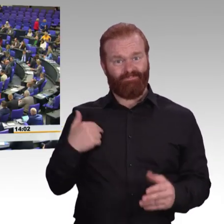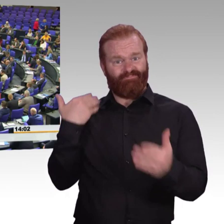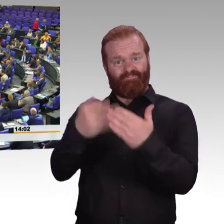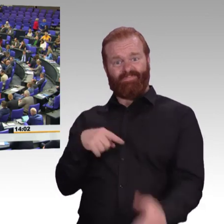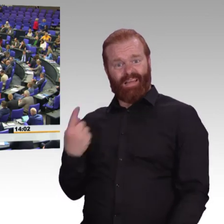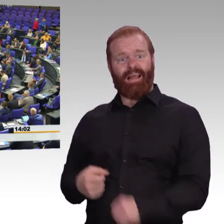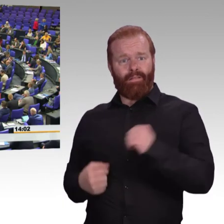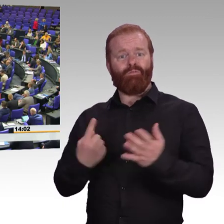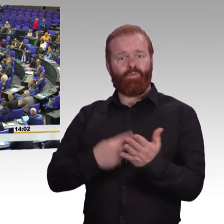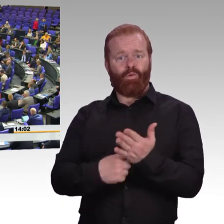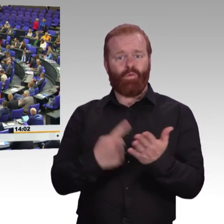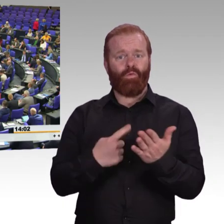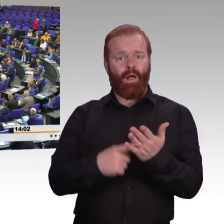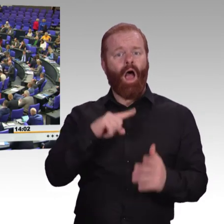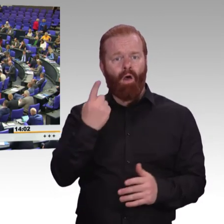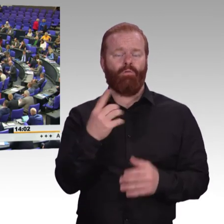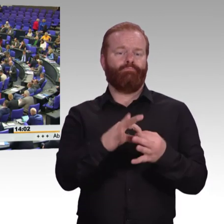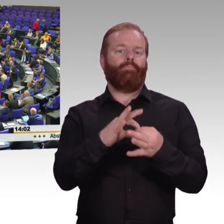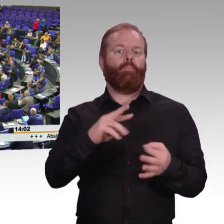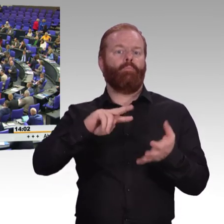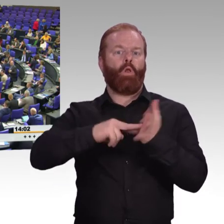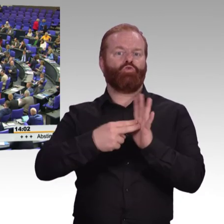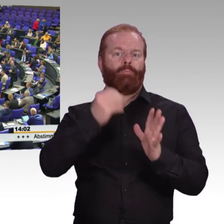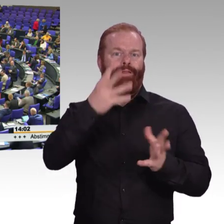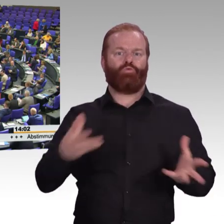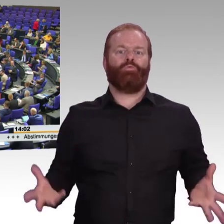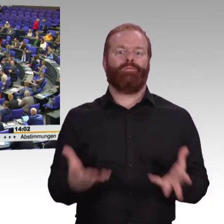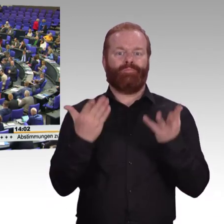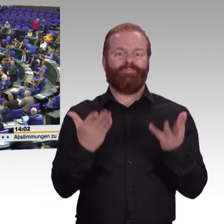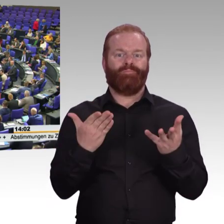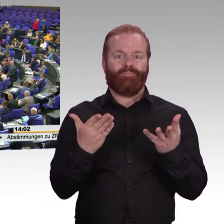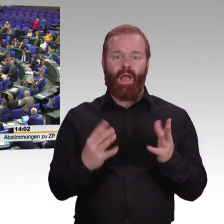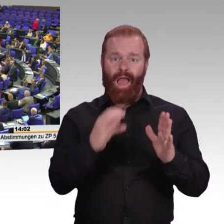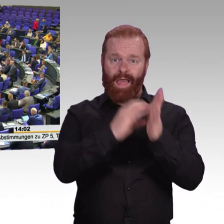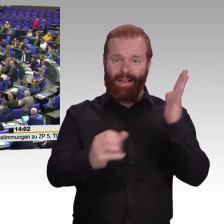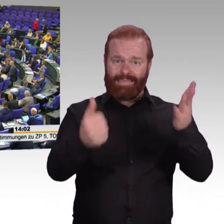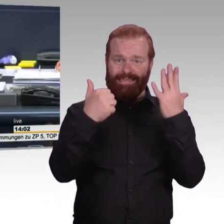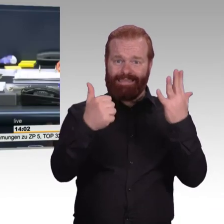(Beifall)